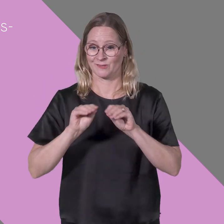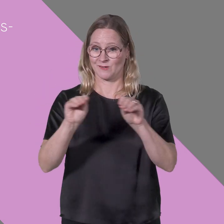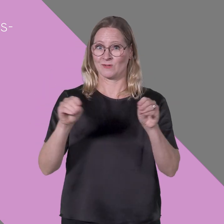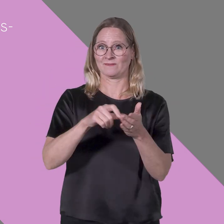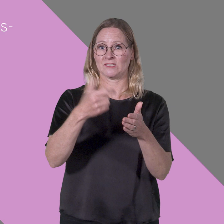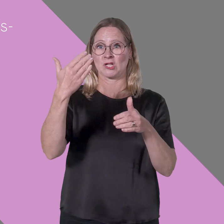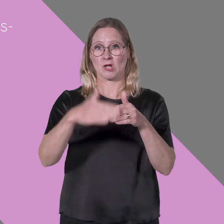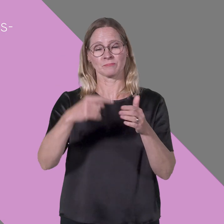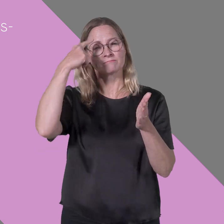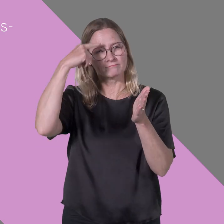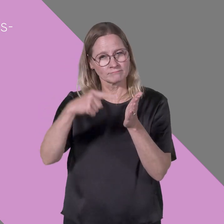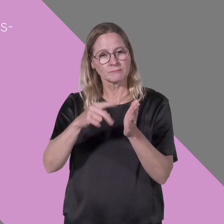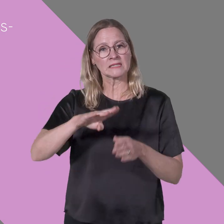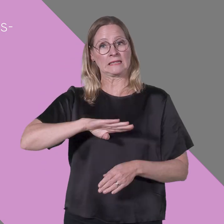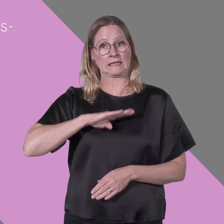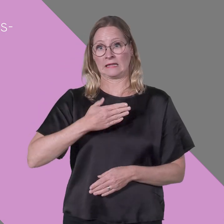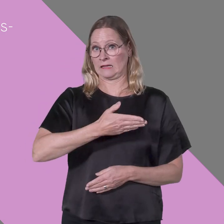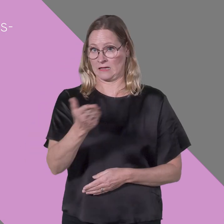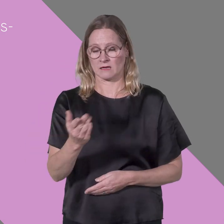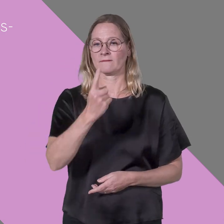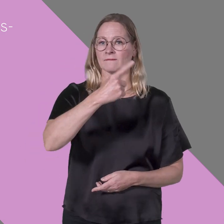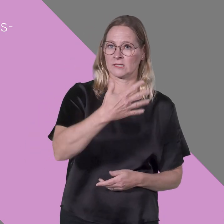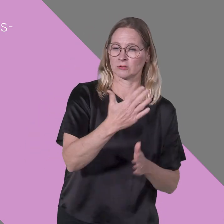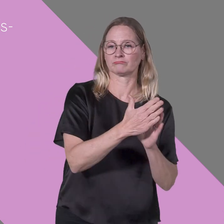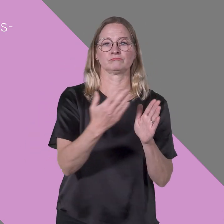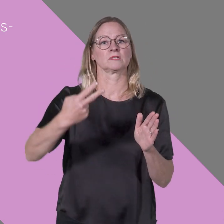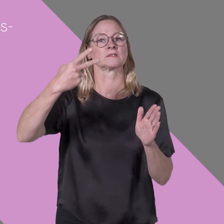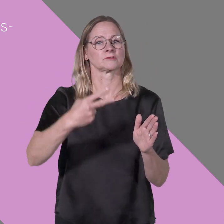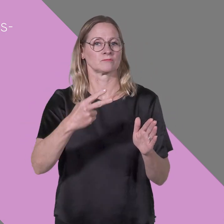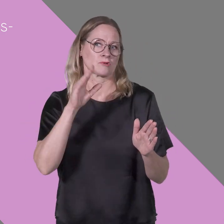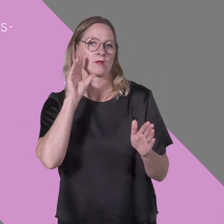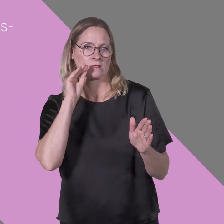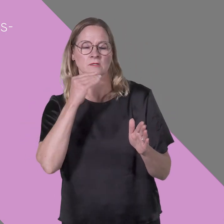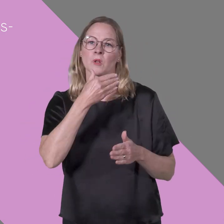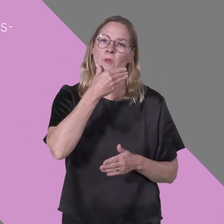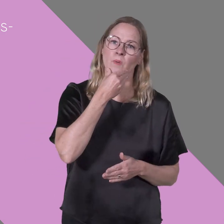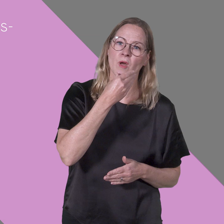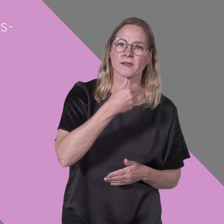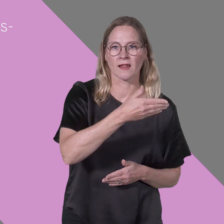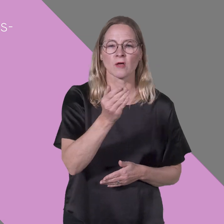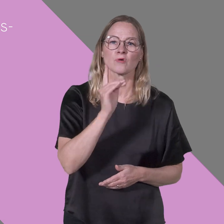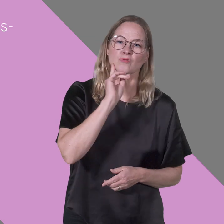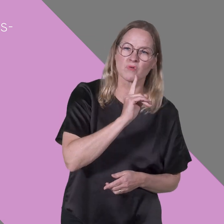Koulutusviikonloppu on suunnattu 15–20-vuotiaille kuuroille -